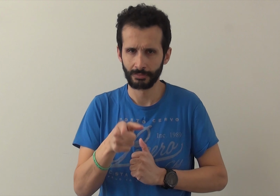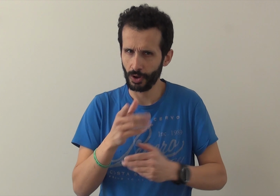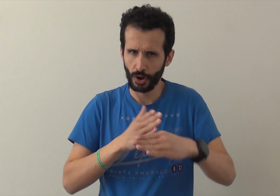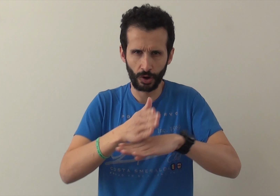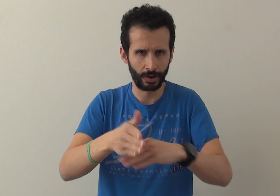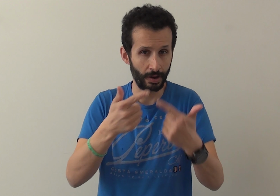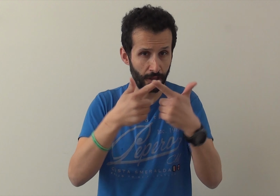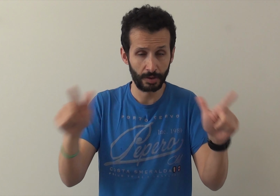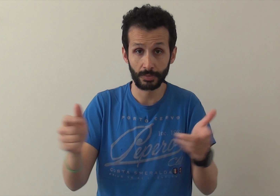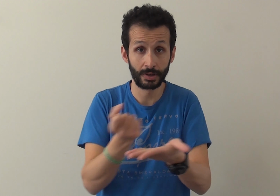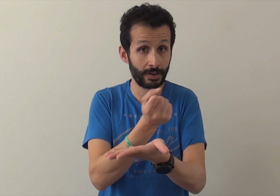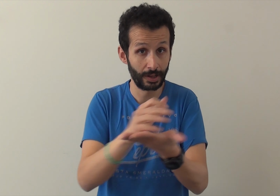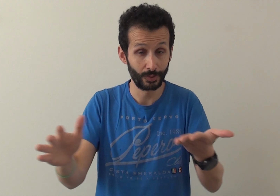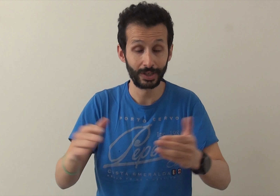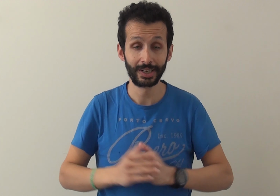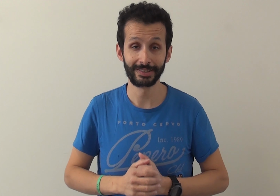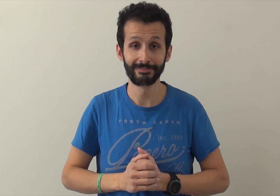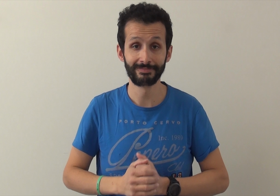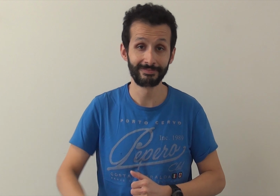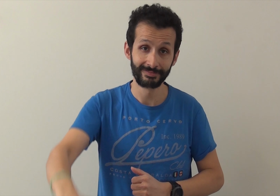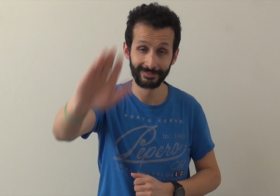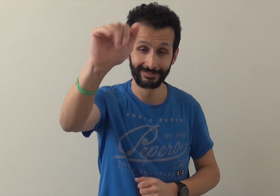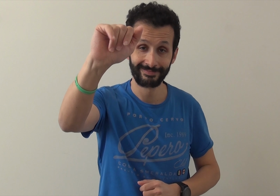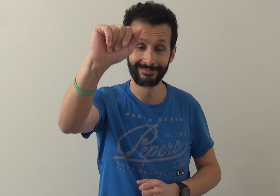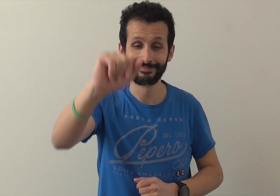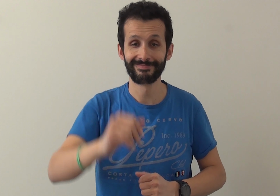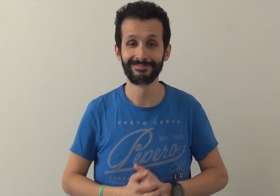L'entrée est libre et gratuite. Au revoir !